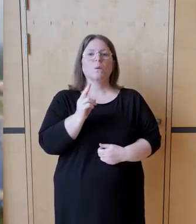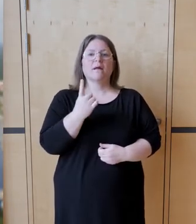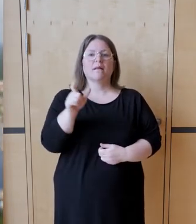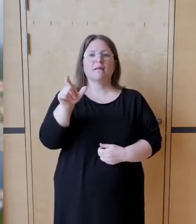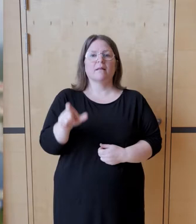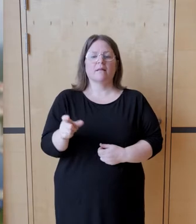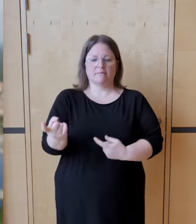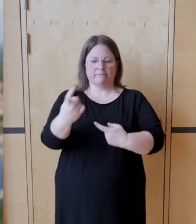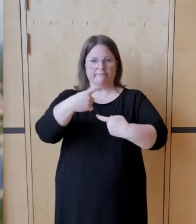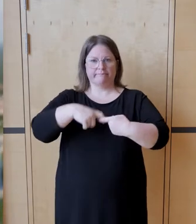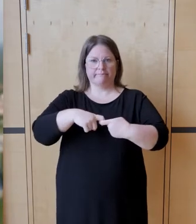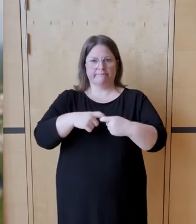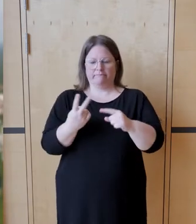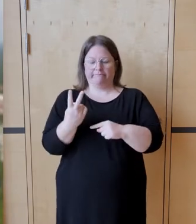Och Lena Forsman också anslutit till mötet